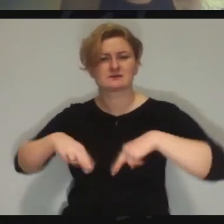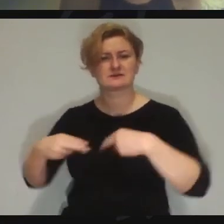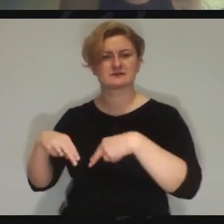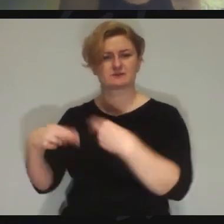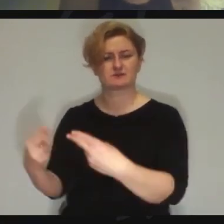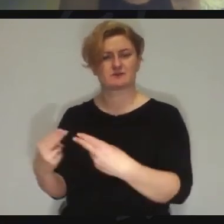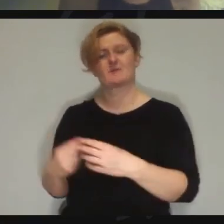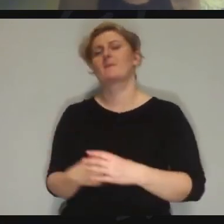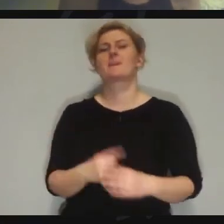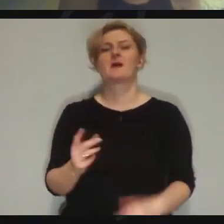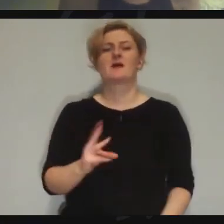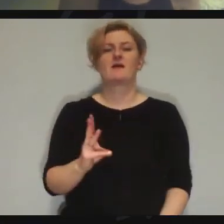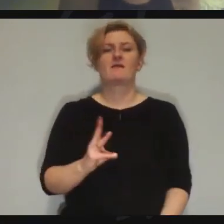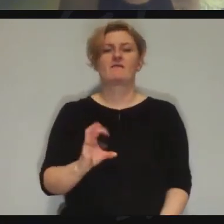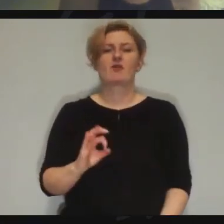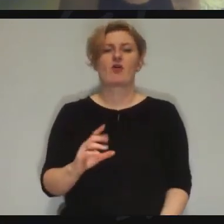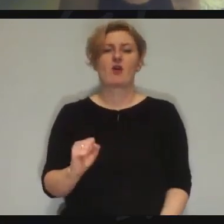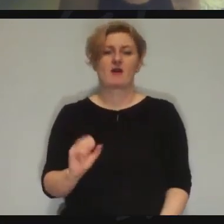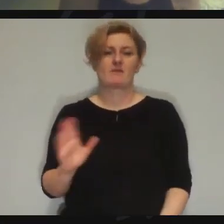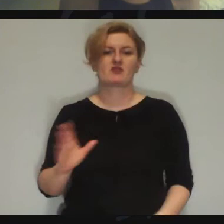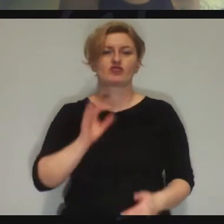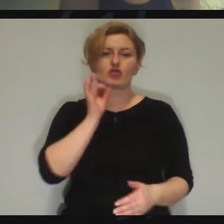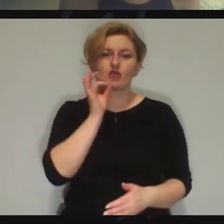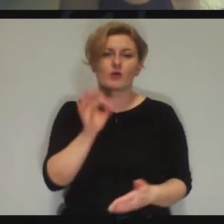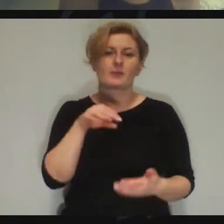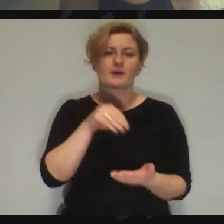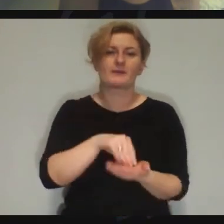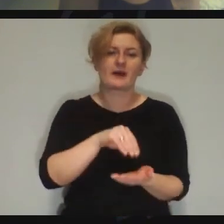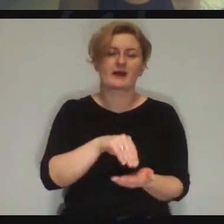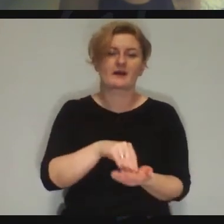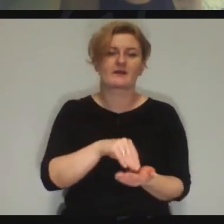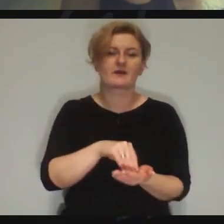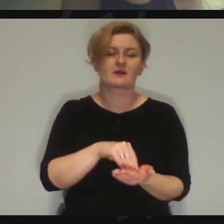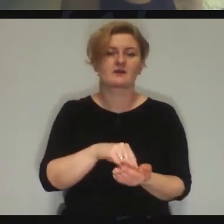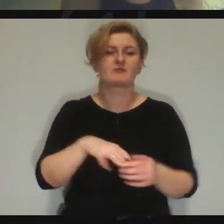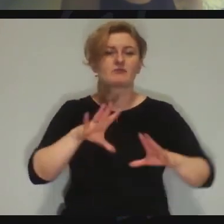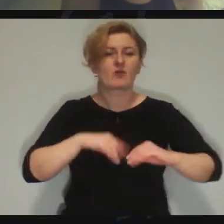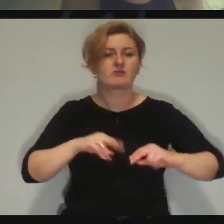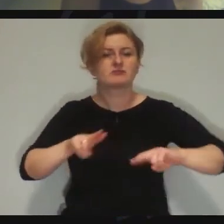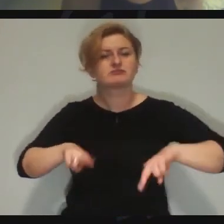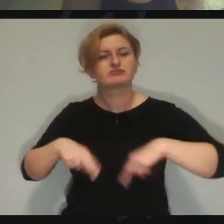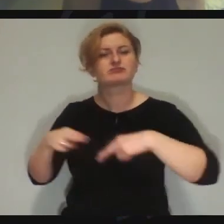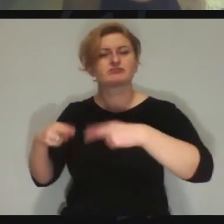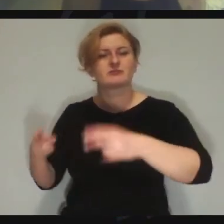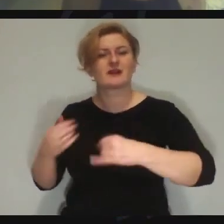Wiola, masz jakiegoś dobre praktyki, które można przenieść na inne działania?